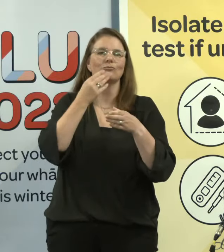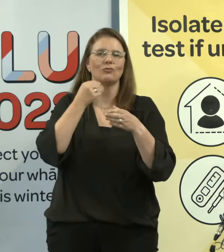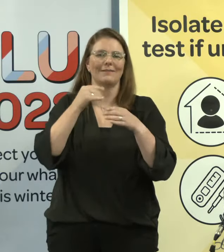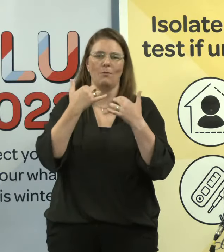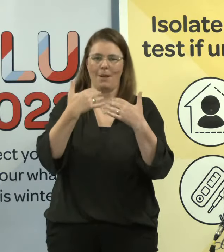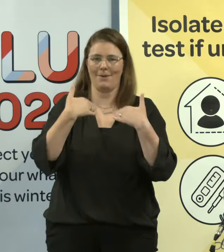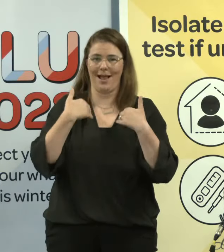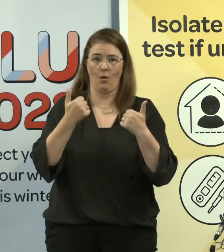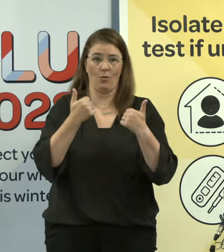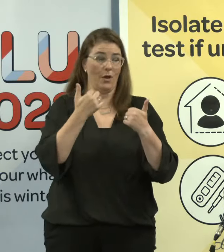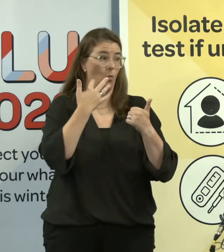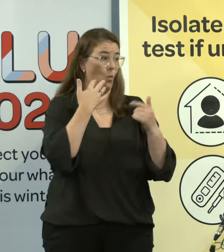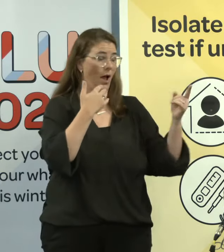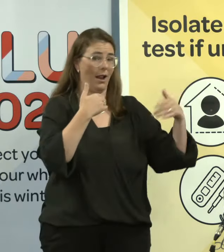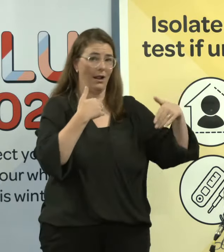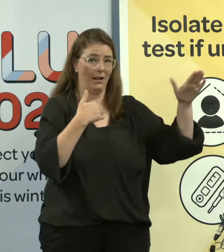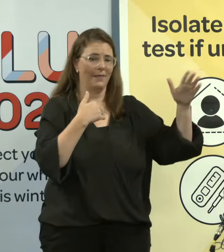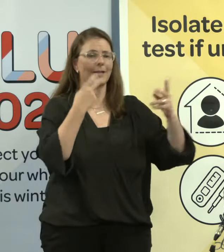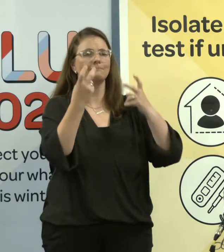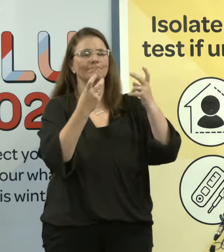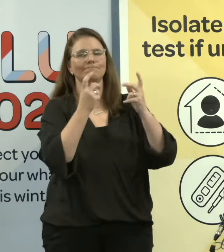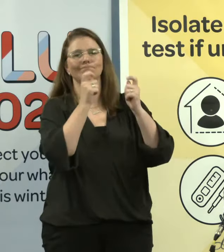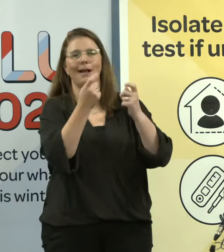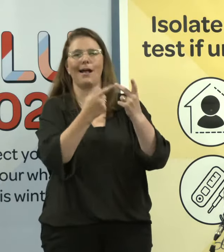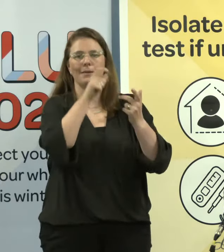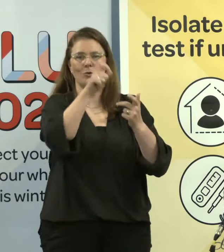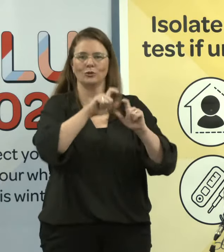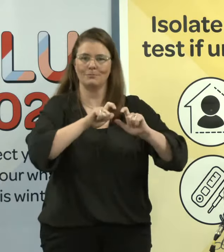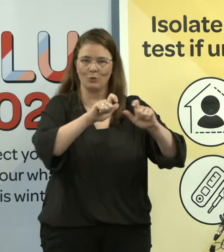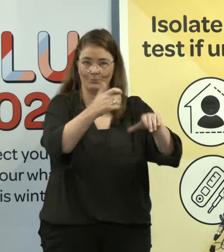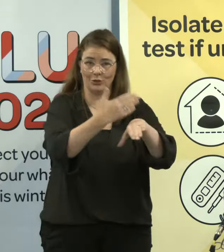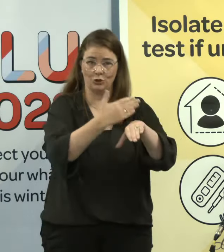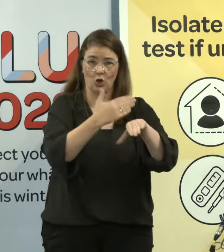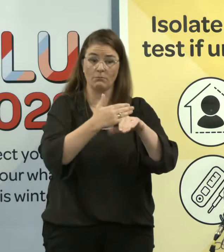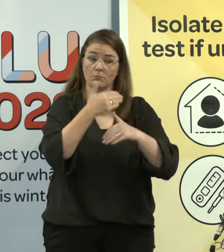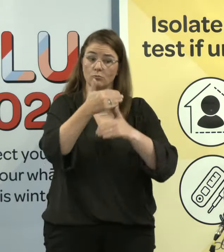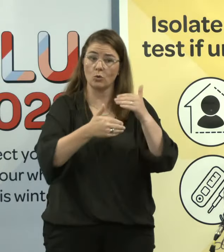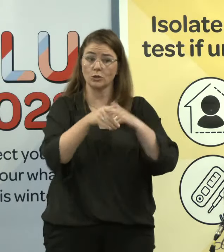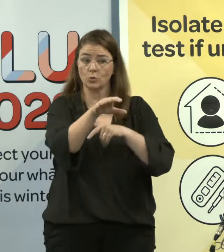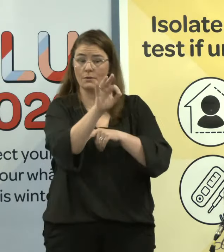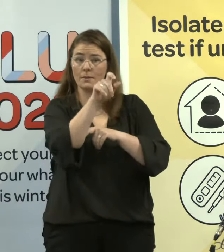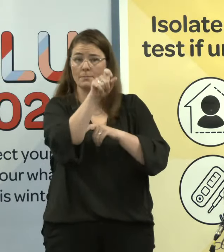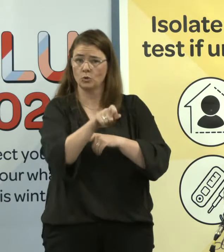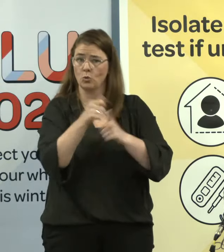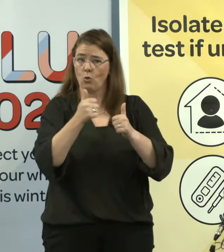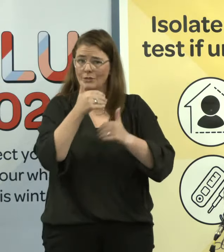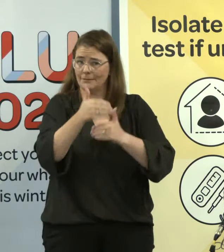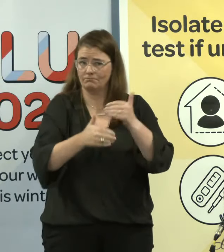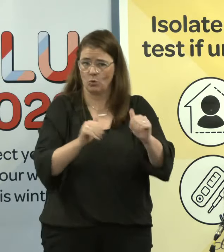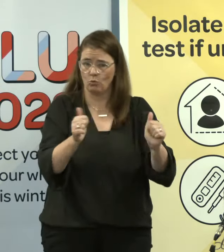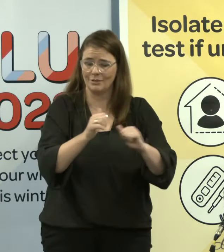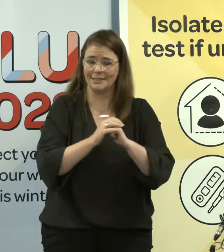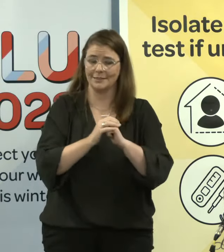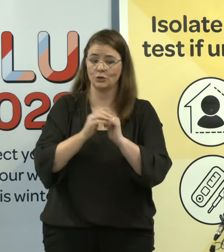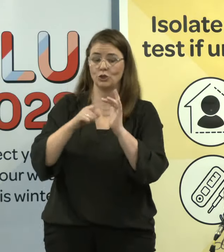iwi whnui te rohe hauora e kapi